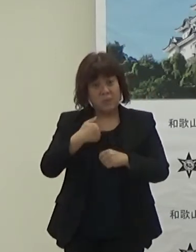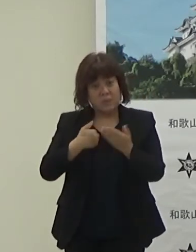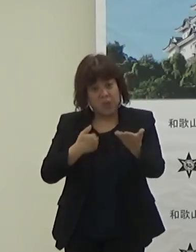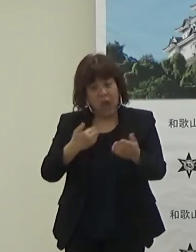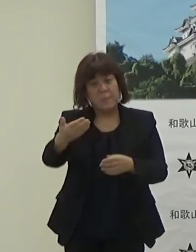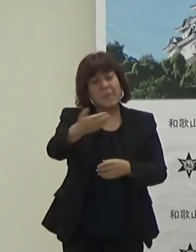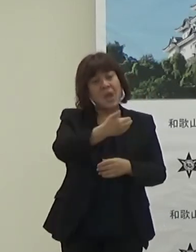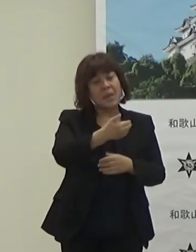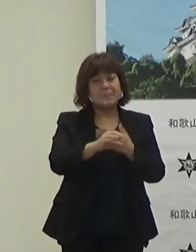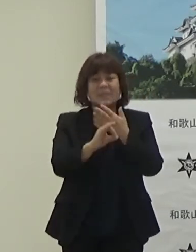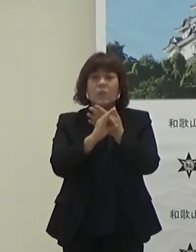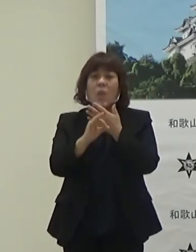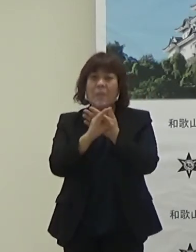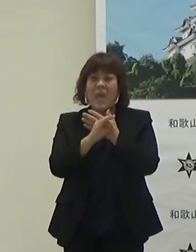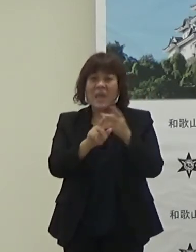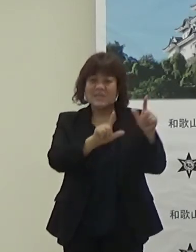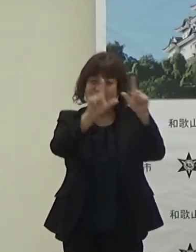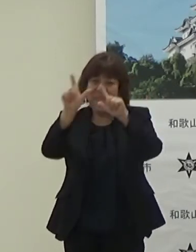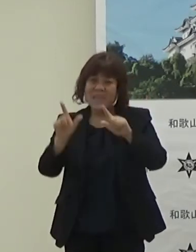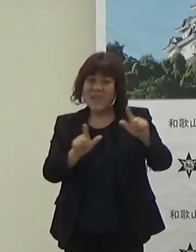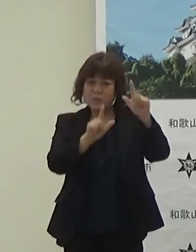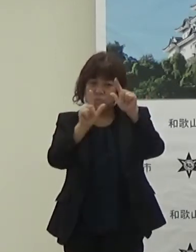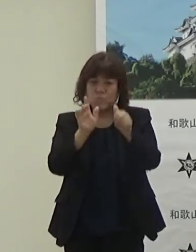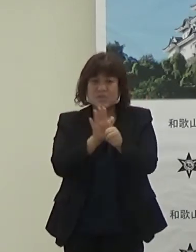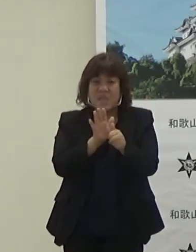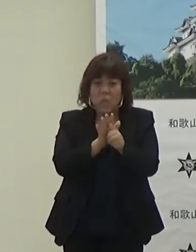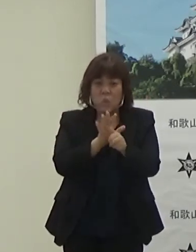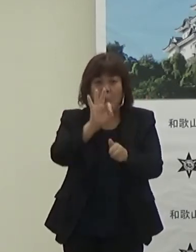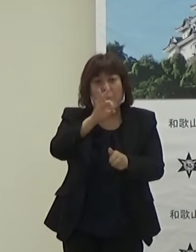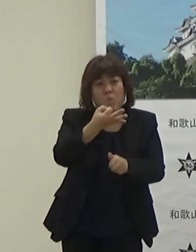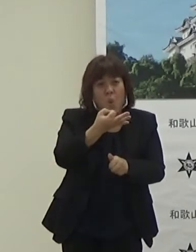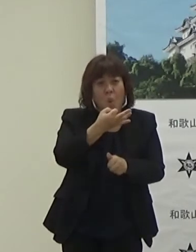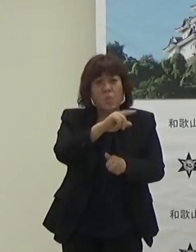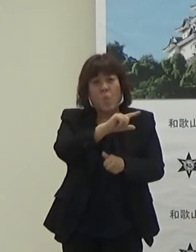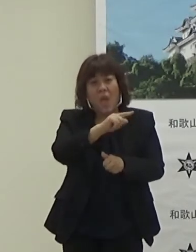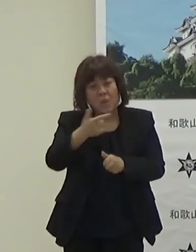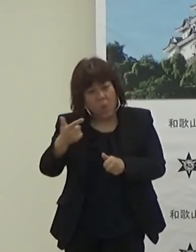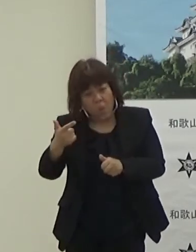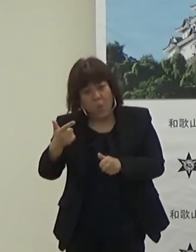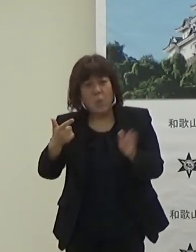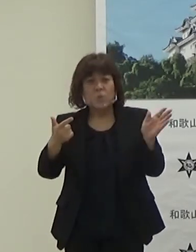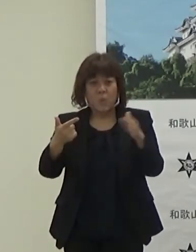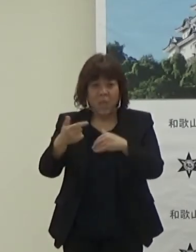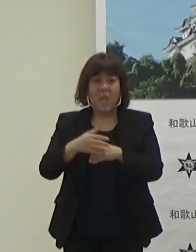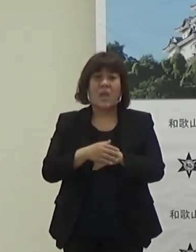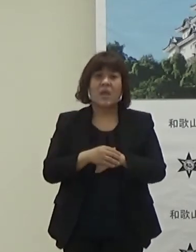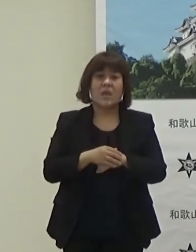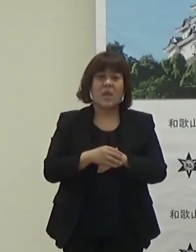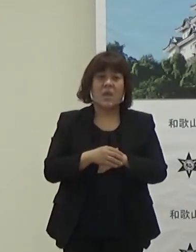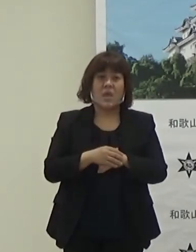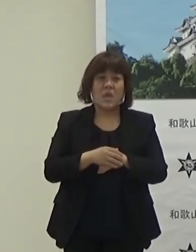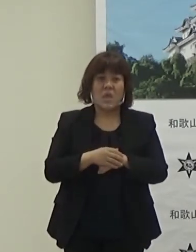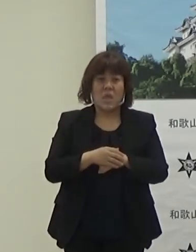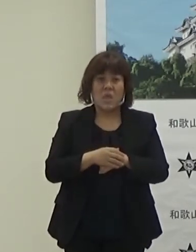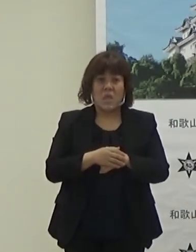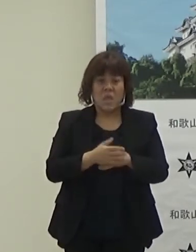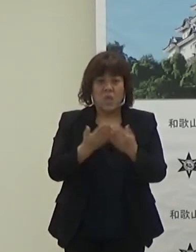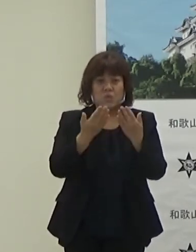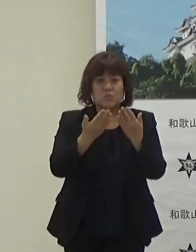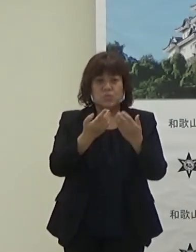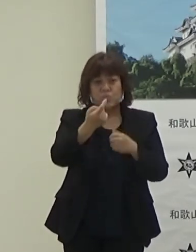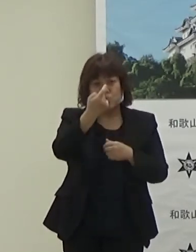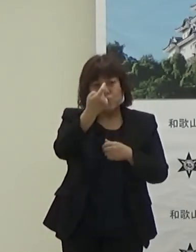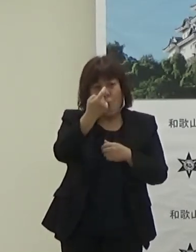例えば生活支援物資であるとか就労ですよね そういった就労の斡旋であるとか今後